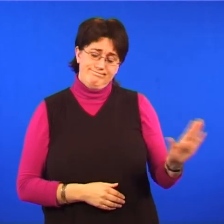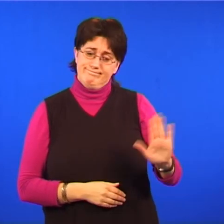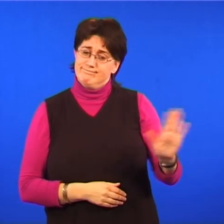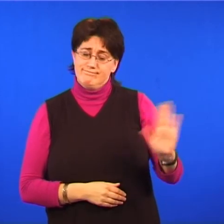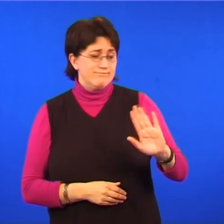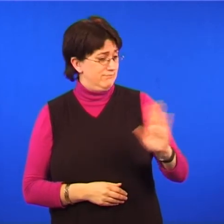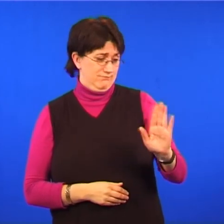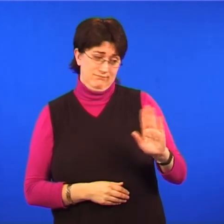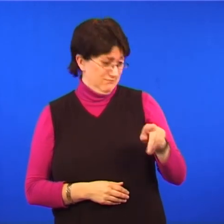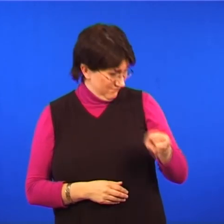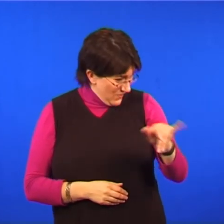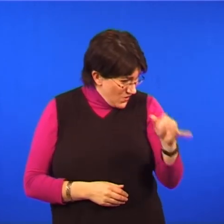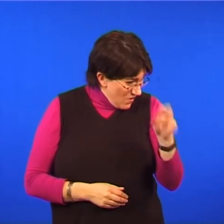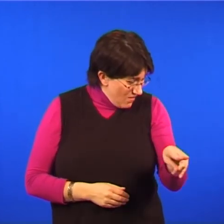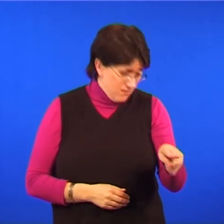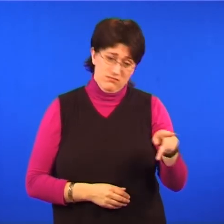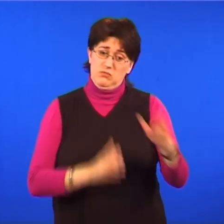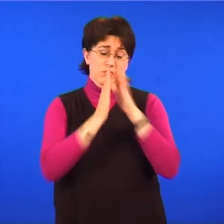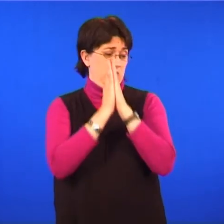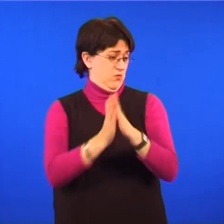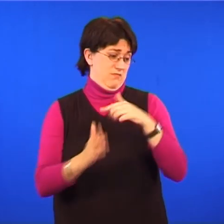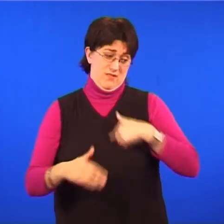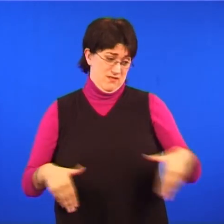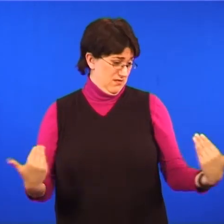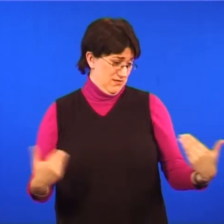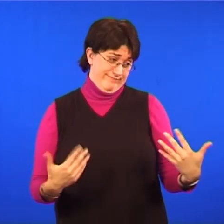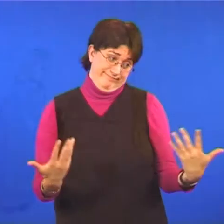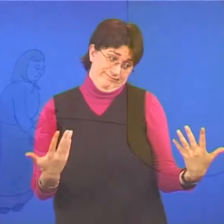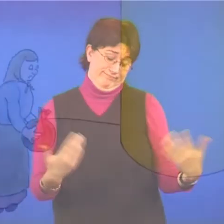Kristur svaraði: „Það er hann Jón - nei, kona; hann trúði ekki á mig.“